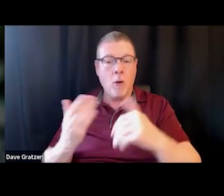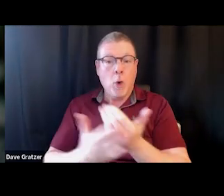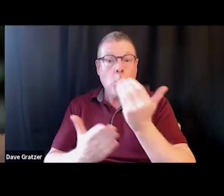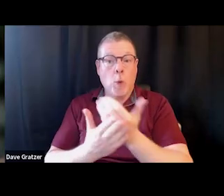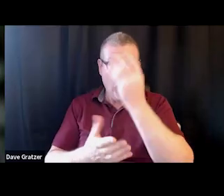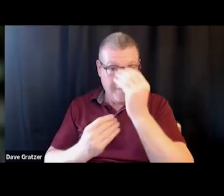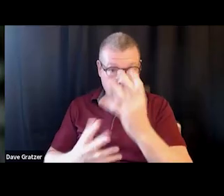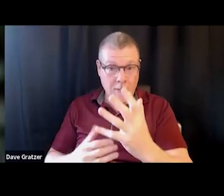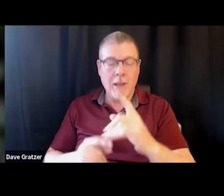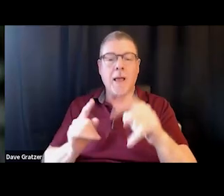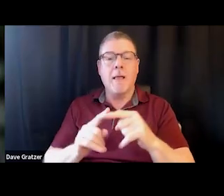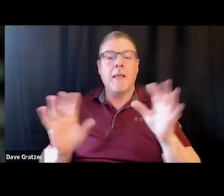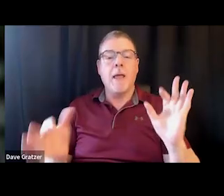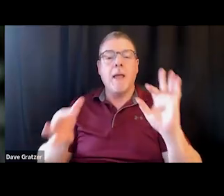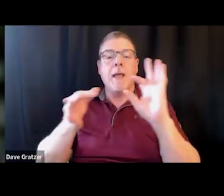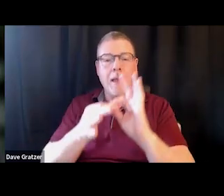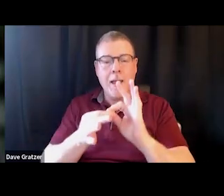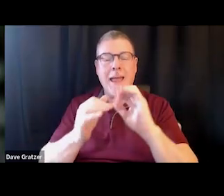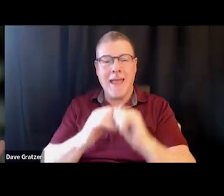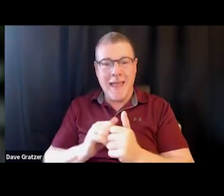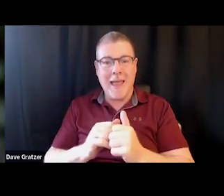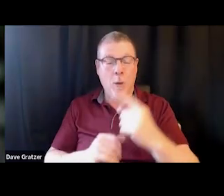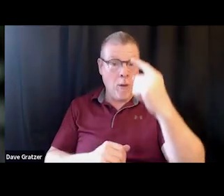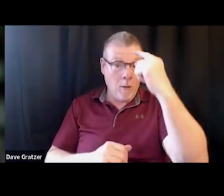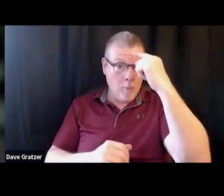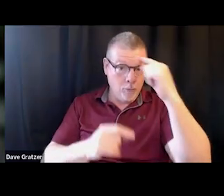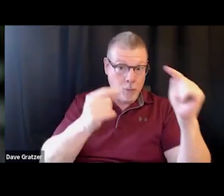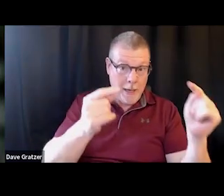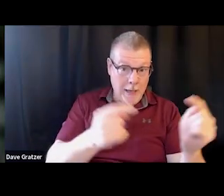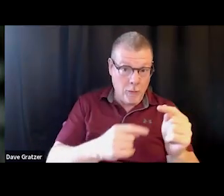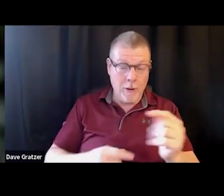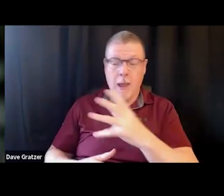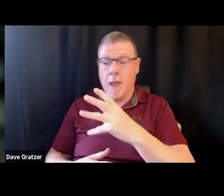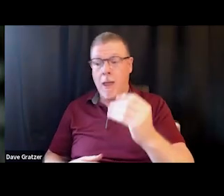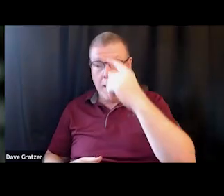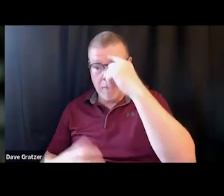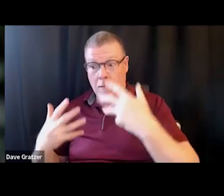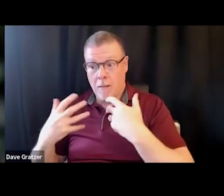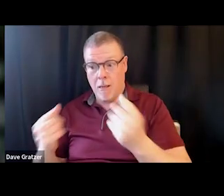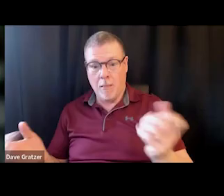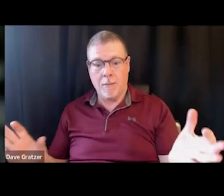Y conecten cómo esos síntomas de lesión cerebral y de salud mental trabajan juntos para impactar el funcionamiento de una persona.